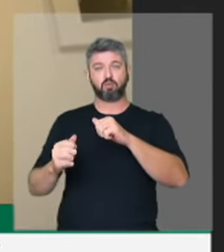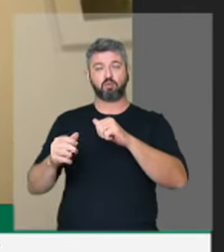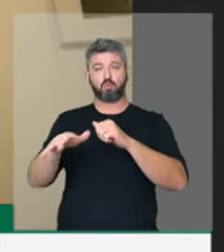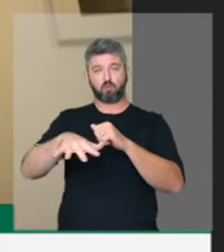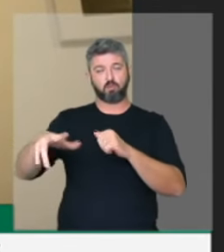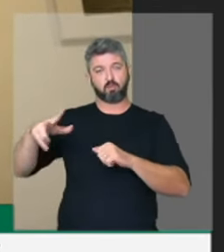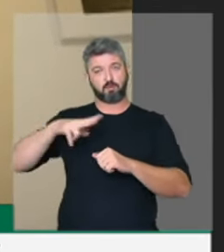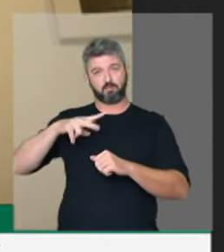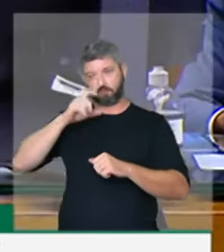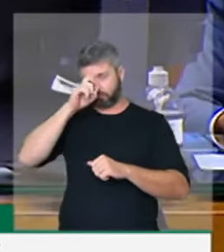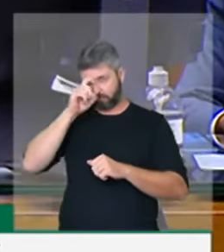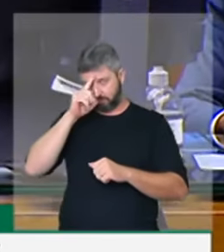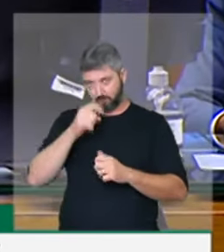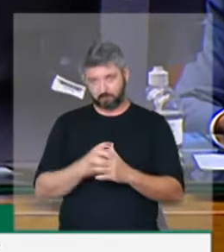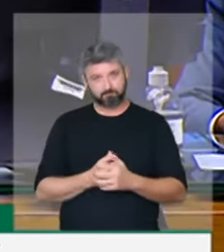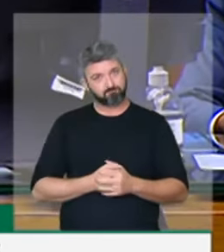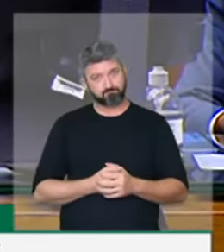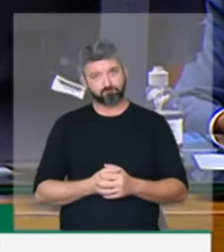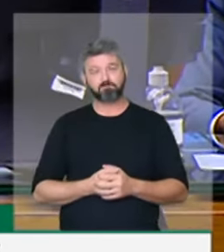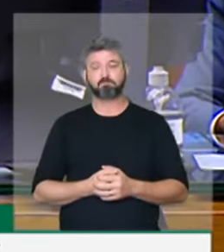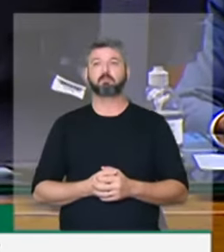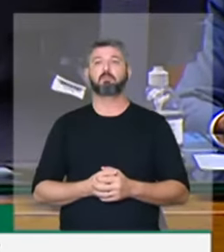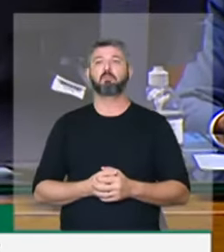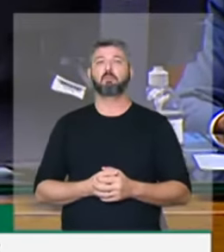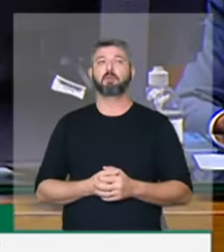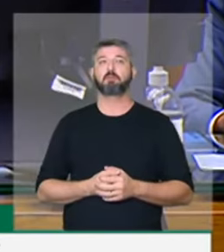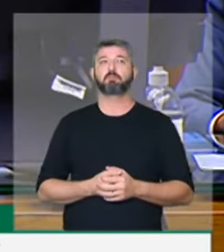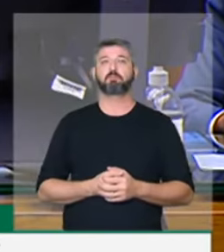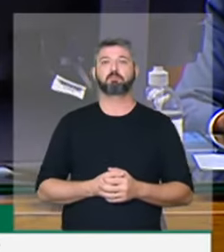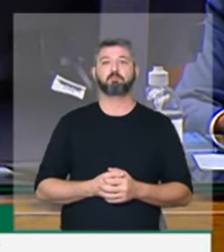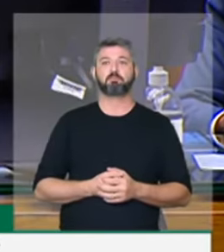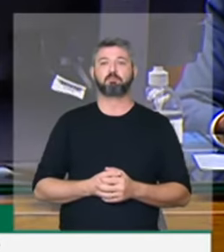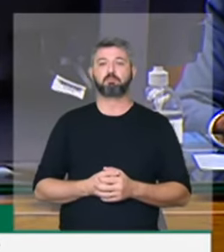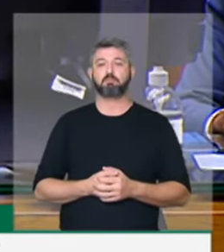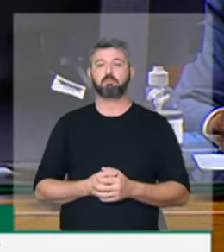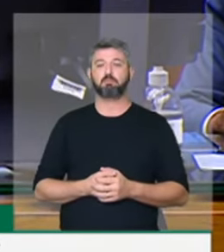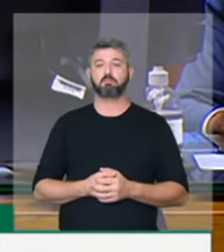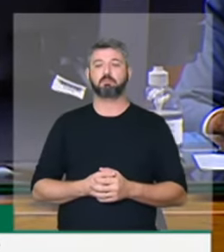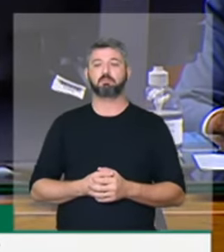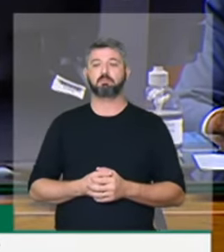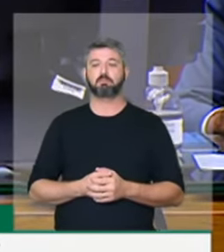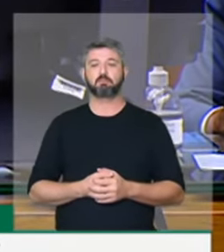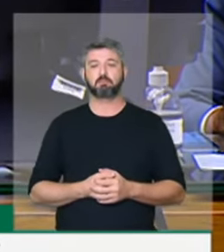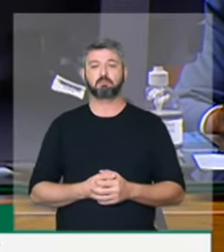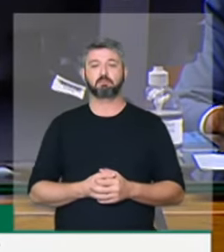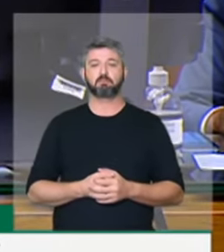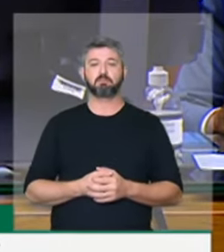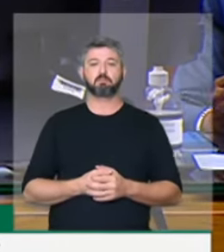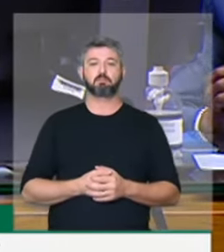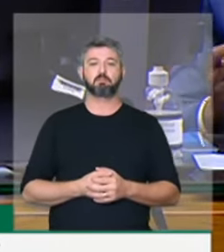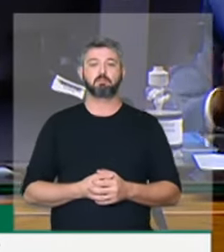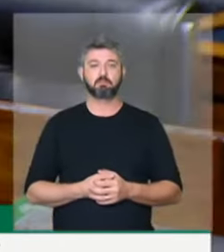PRIVADA. -- [PRESIDENTE]: COMO ORIENTA O CIDADANIA? -- [DEPUTADO]: O CIDADANIA, PRESIDENTE, ORIENTA SIM, UM PROJETO EXTREMAMENTE